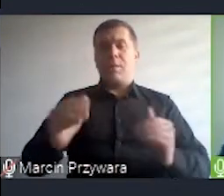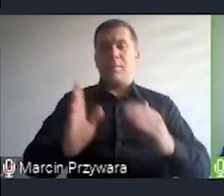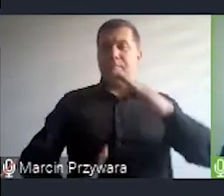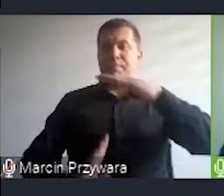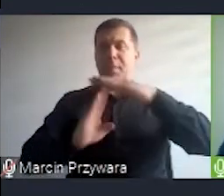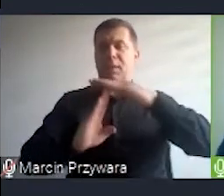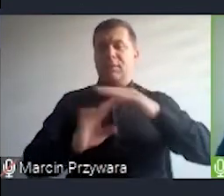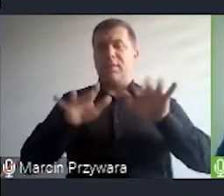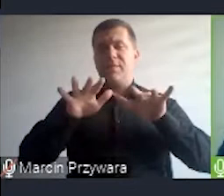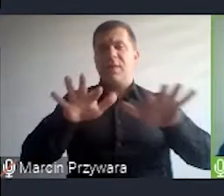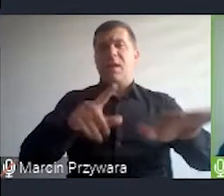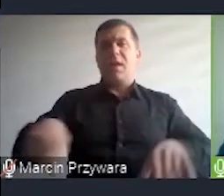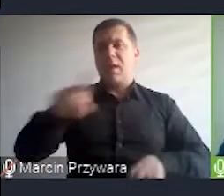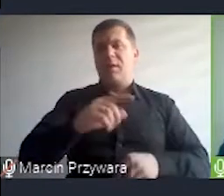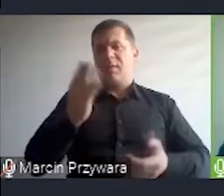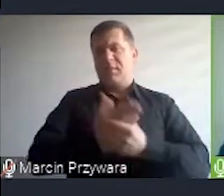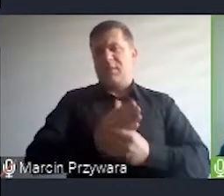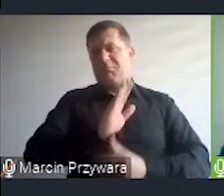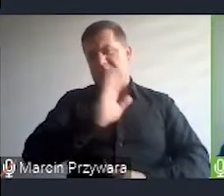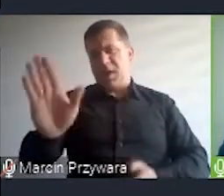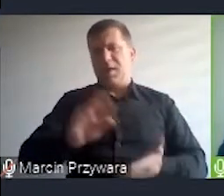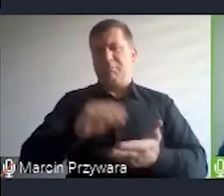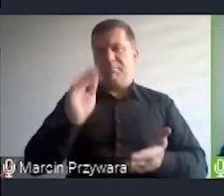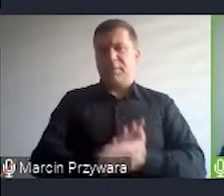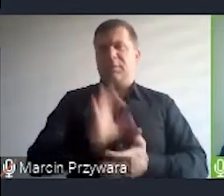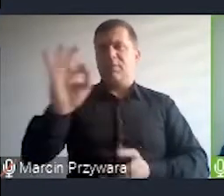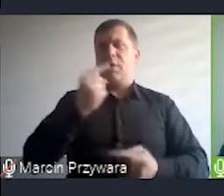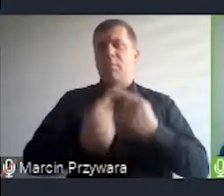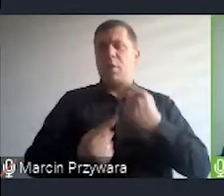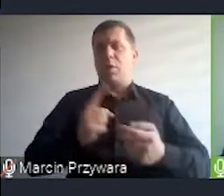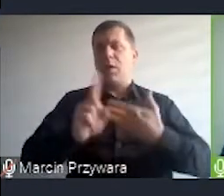Czyli wiele podmiotów ma wpisanych do swojej polityki rachunkowości... ma wpisane,